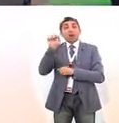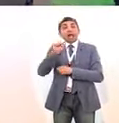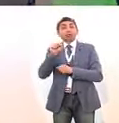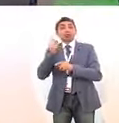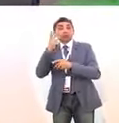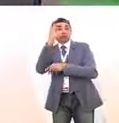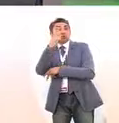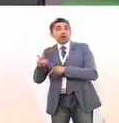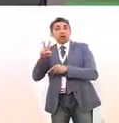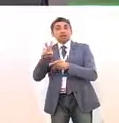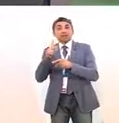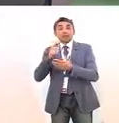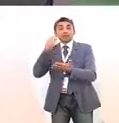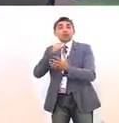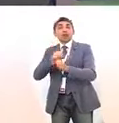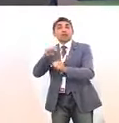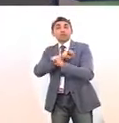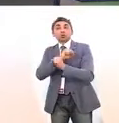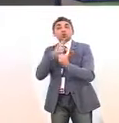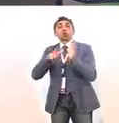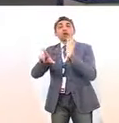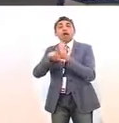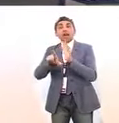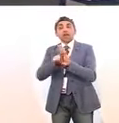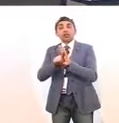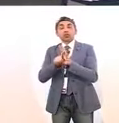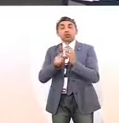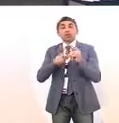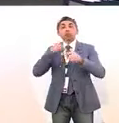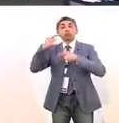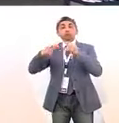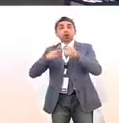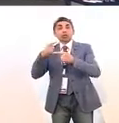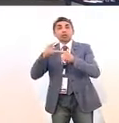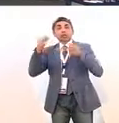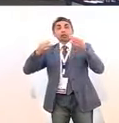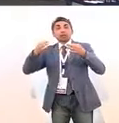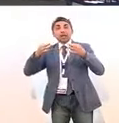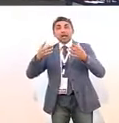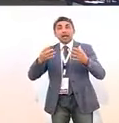aver messo la fiducia sulla legge che ha portato al Processo Penale. E non è stato un atto